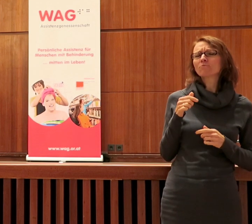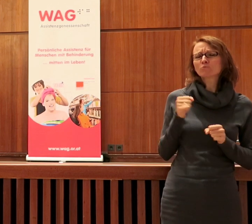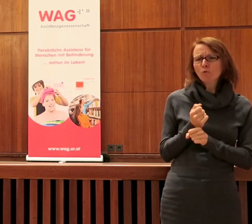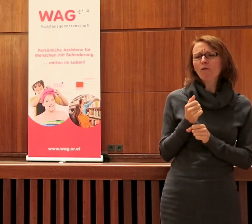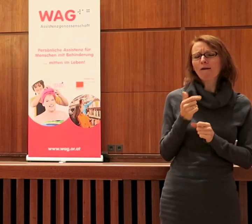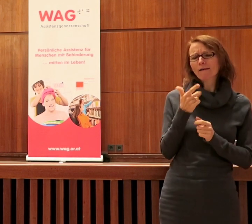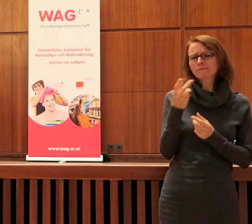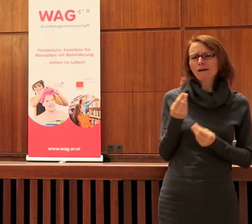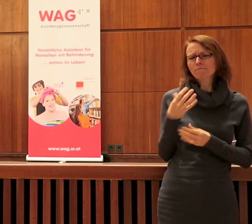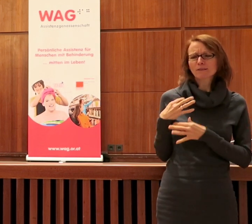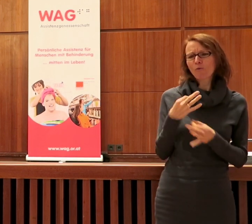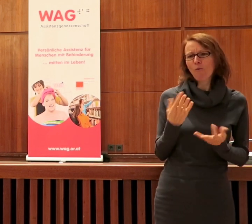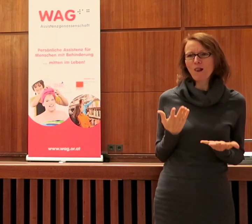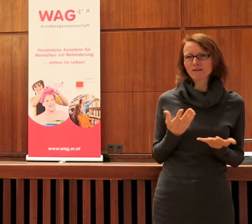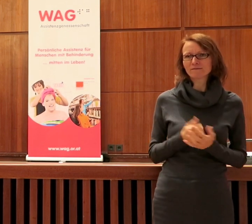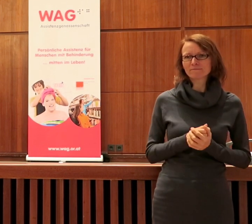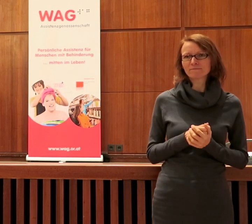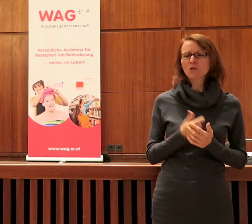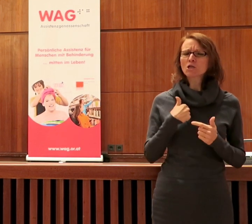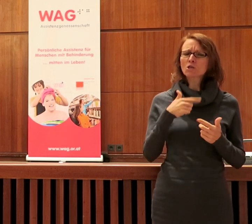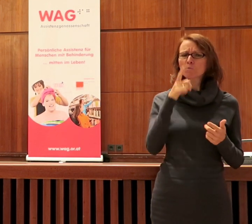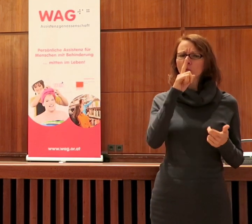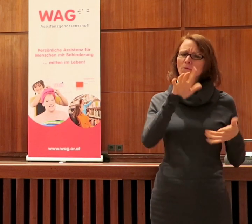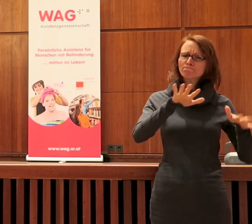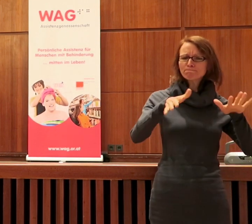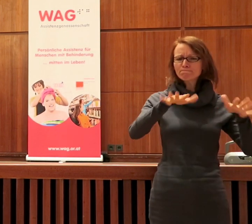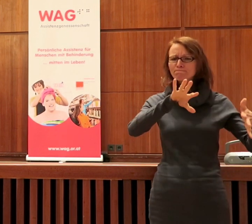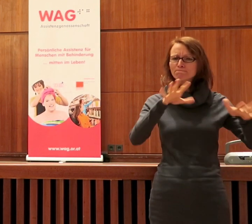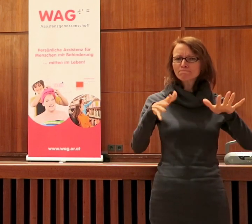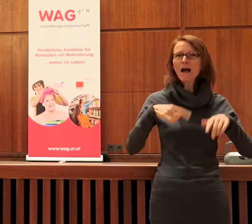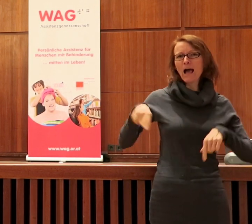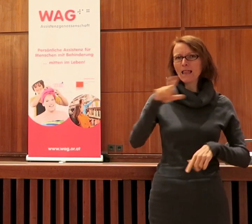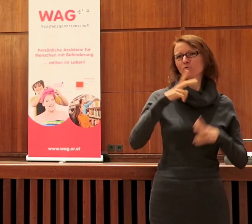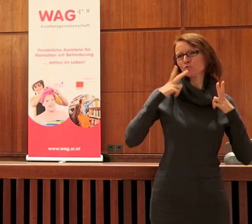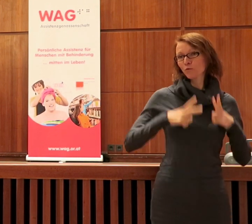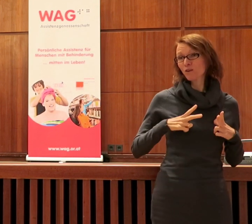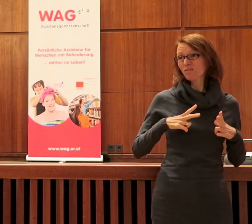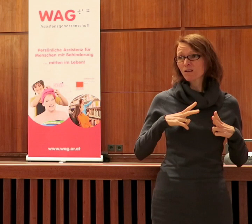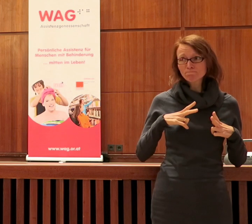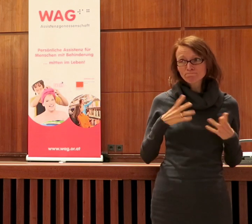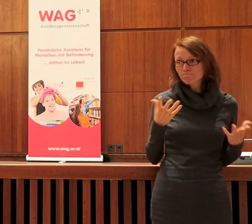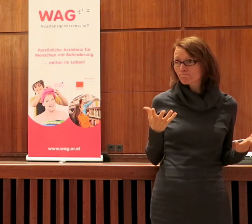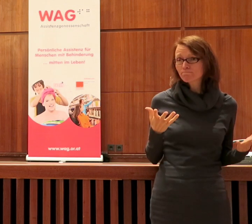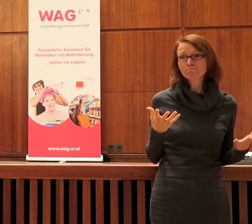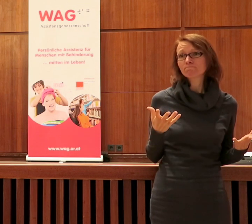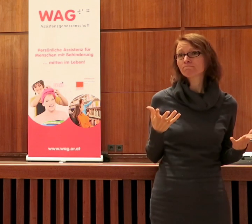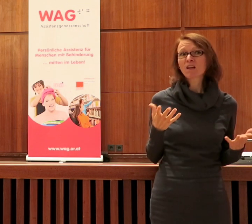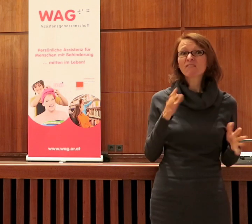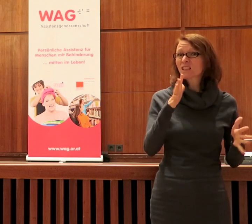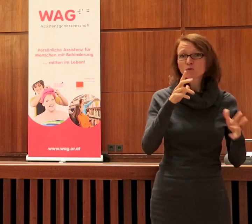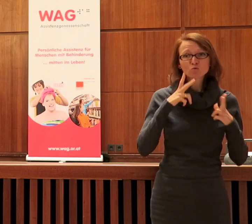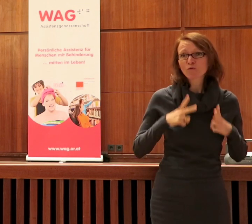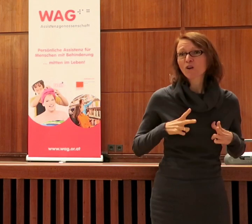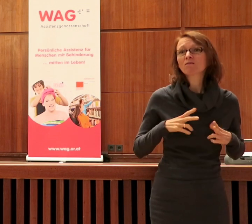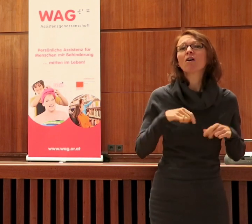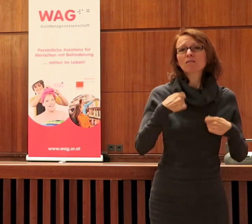Ich hoffe, dass ich ungefähr die Waage finde, dass alle zufrieden sind. Ansonsten, wenn noch Torten da sind, kann man die auch nachher Richtung meiner werfen,